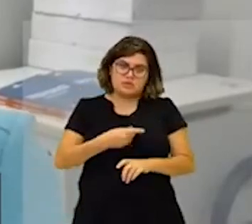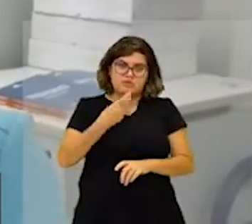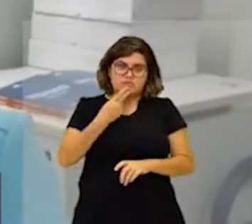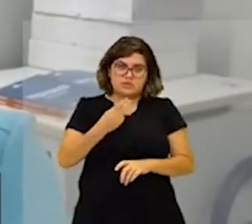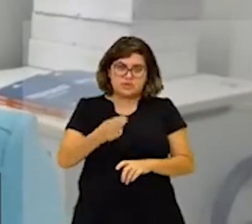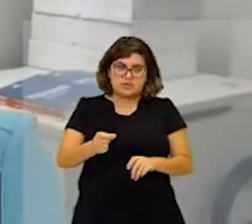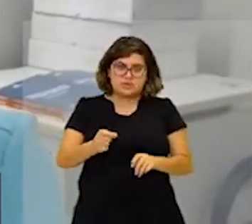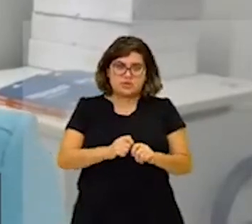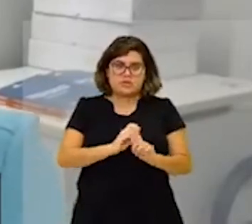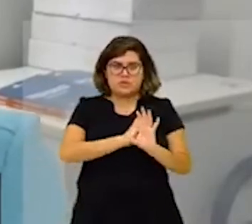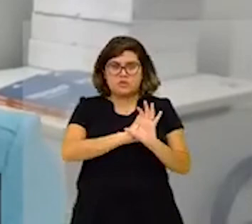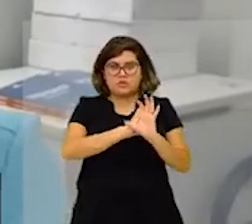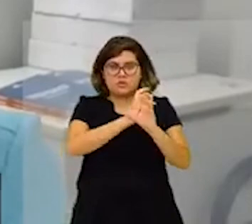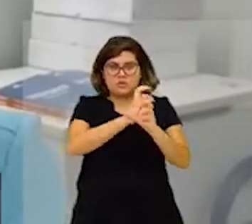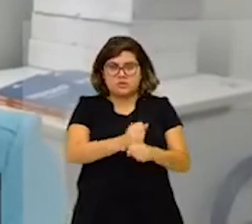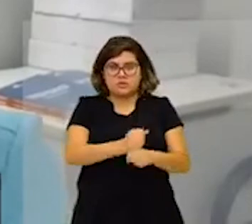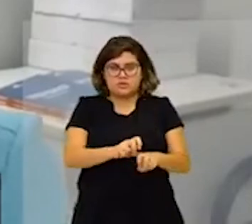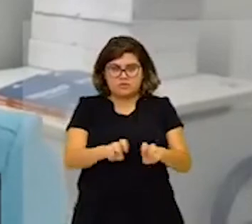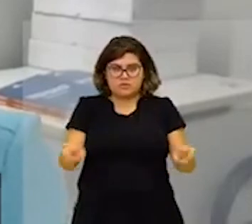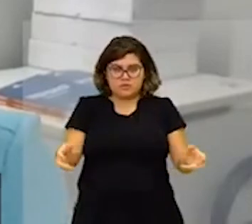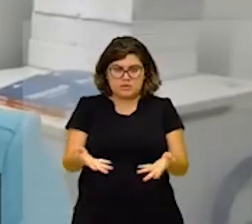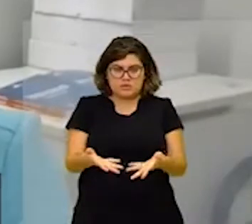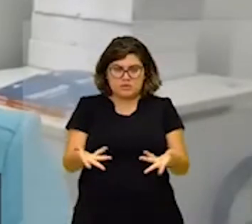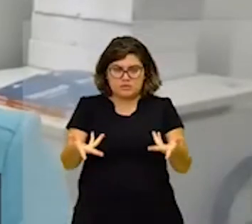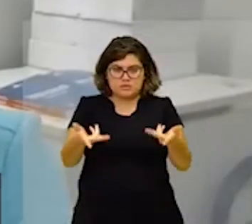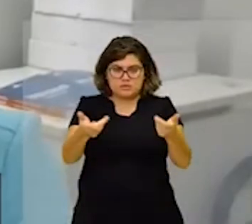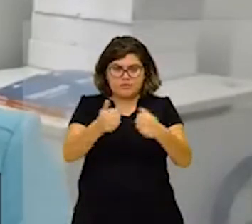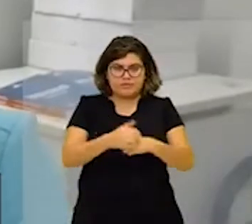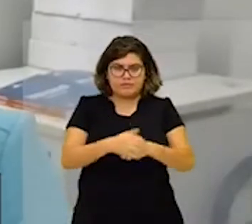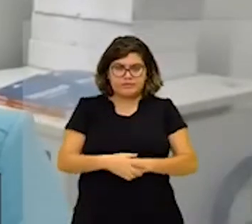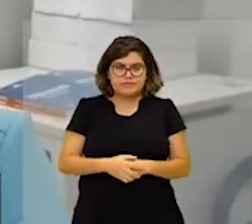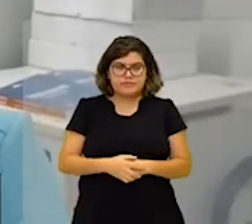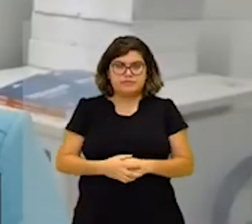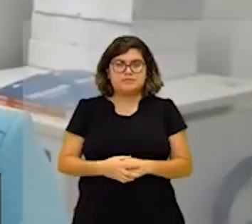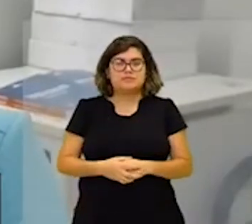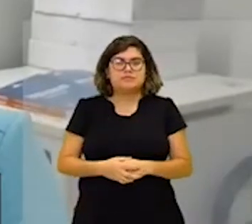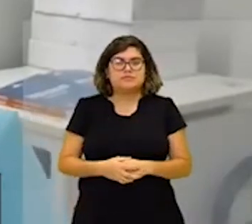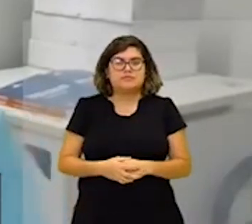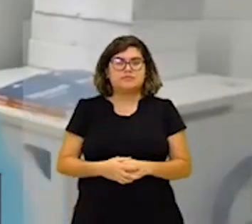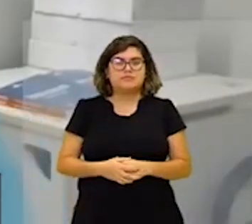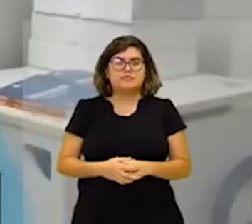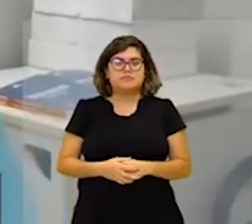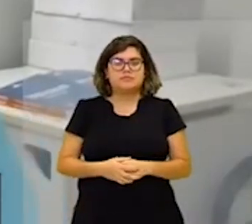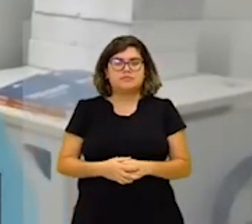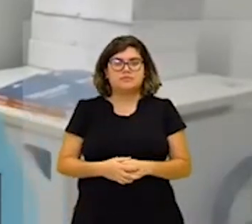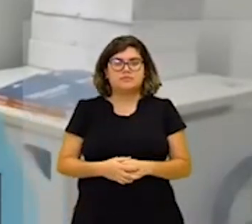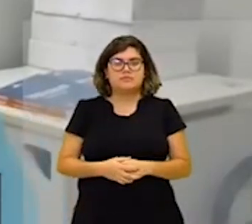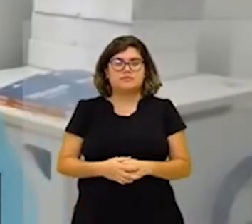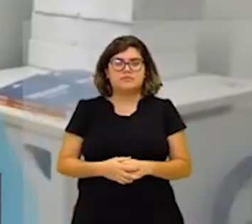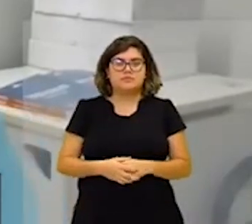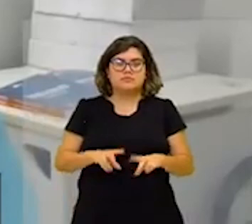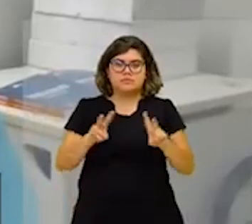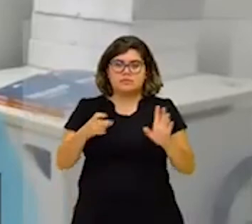forma que foi essa mesa incrível né então é o quê o anel temas financiamento eleitoral pode